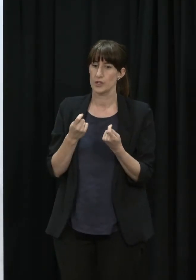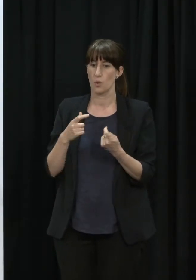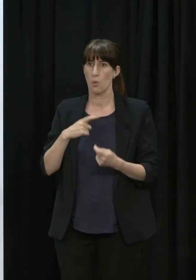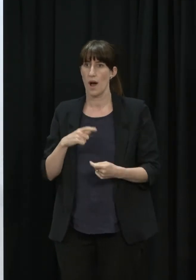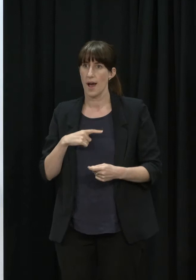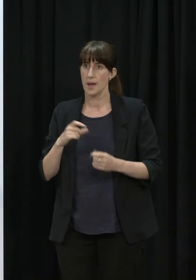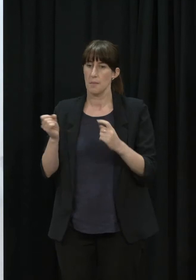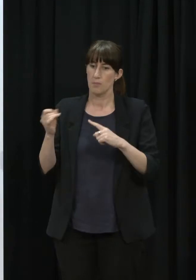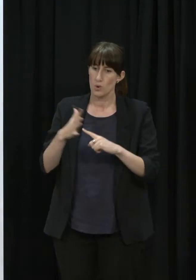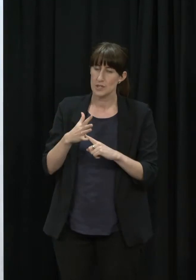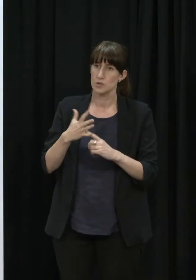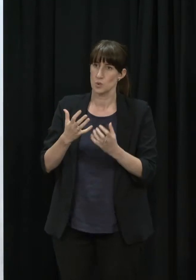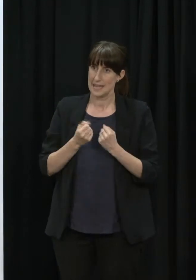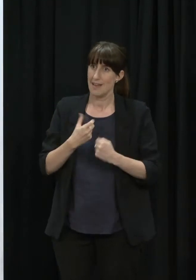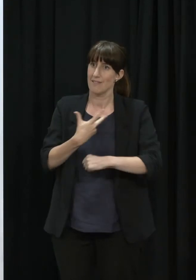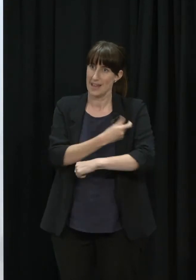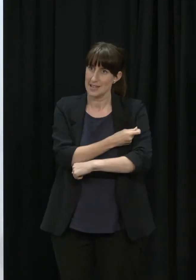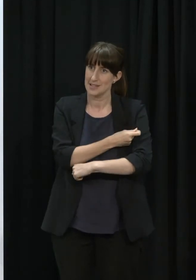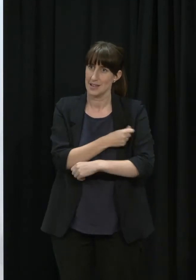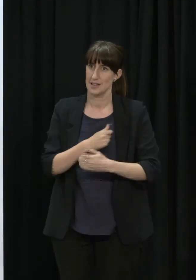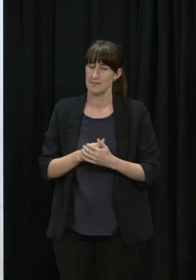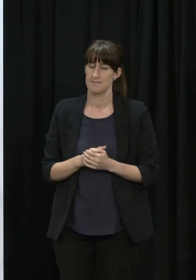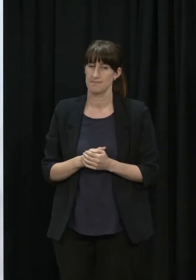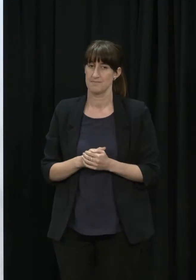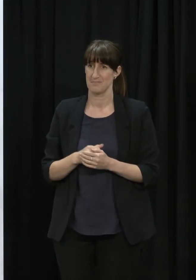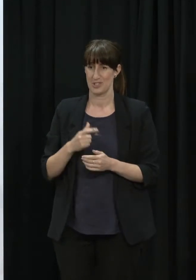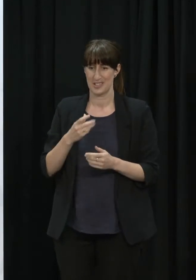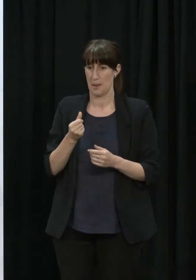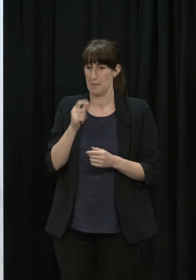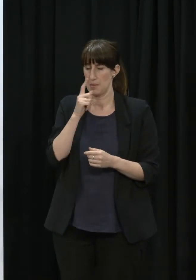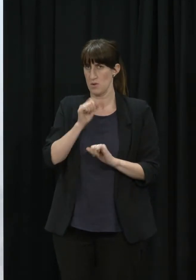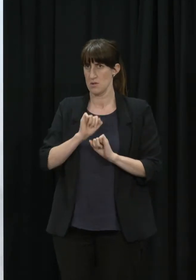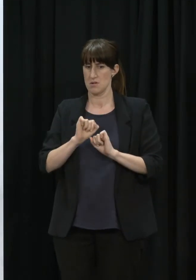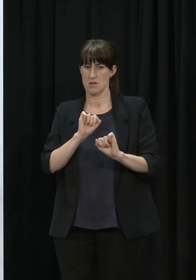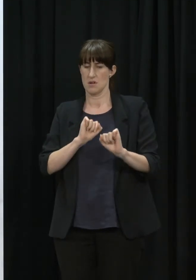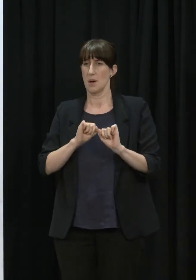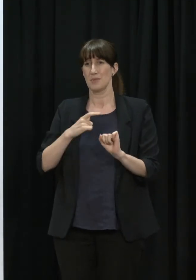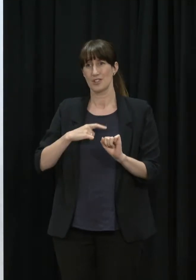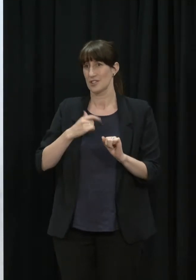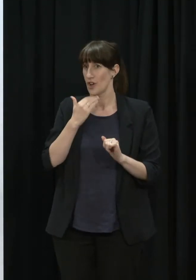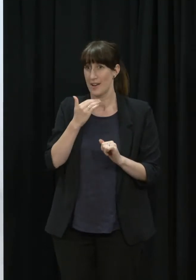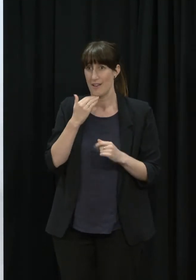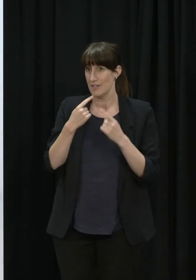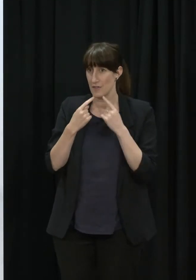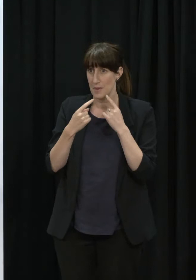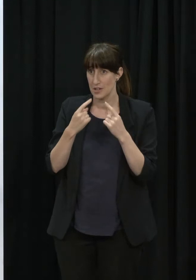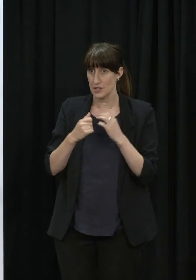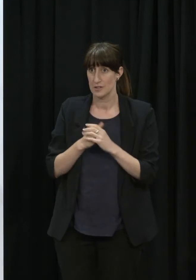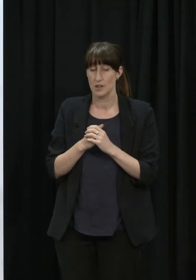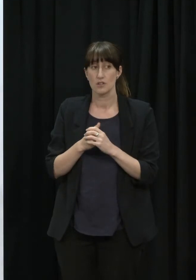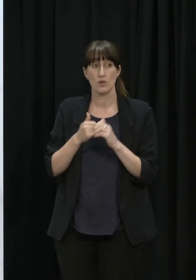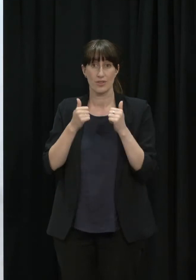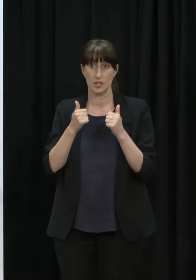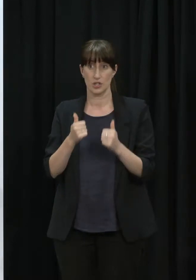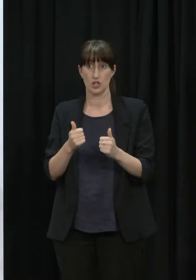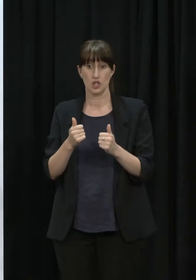i nga tangata e mohio ana, e korero ana i nga tangata he aha